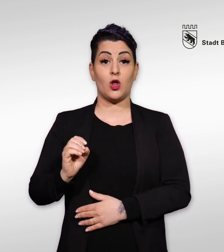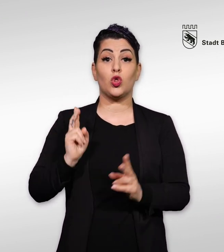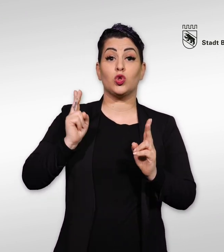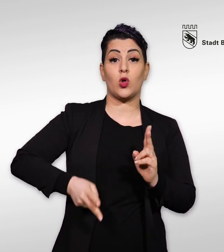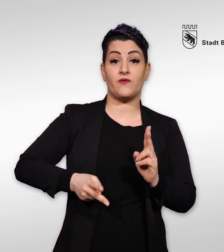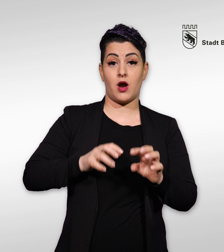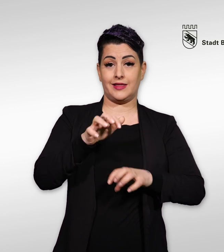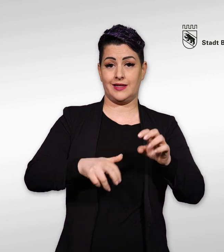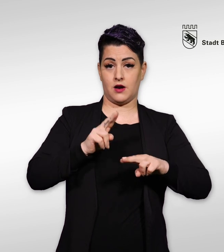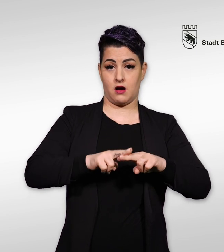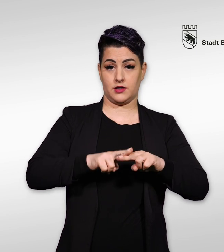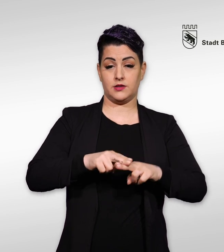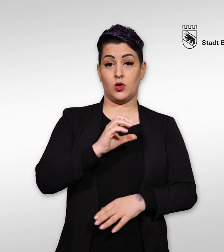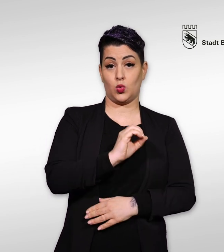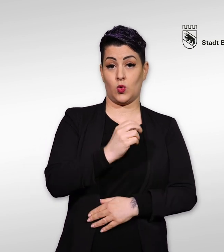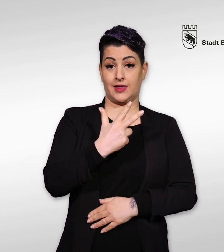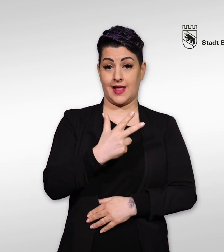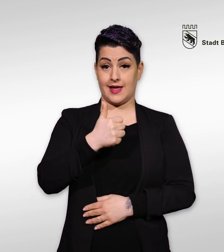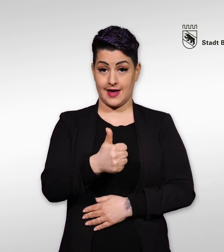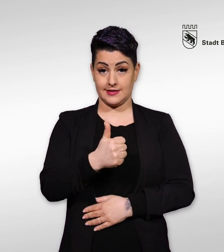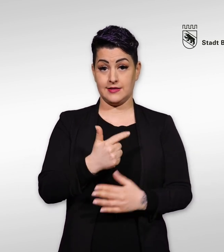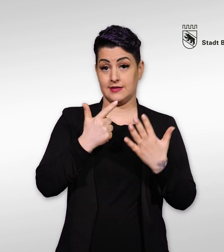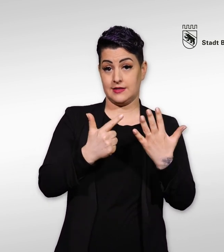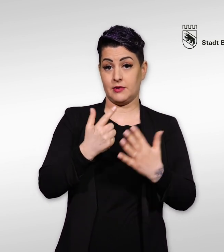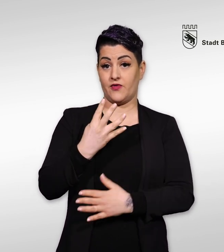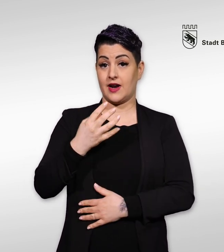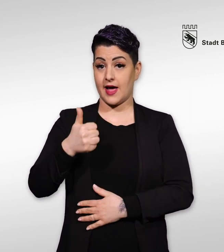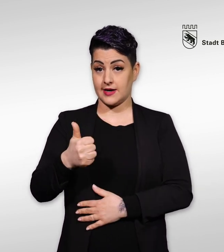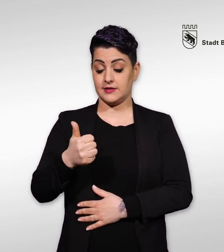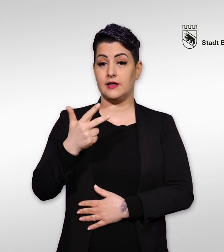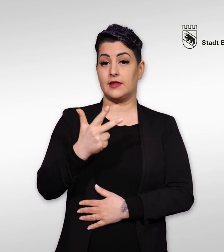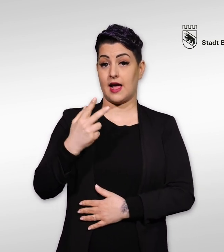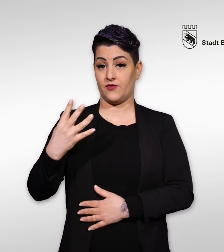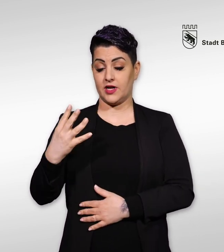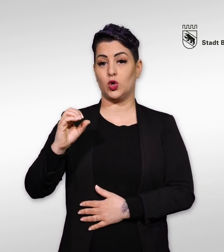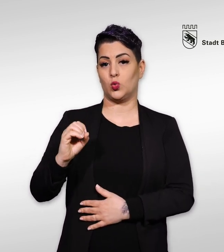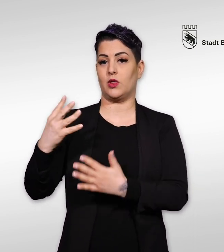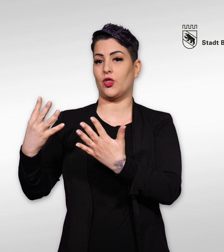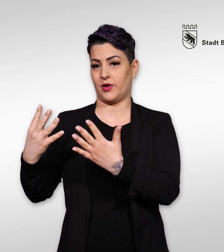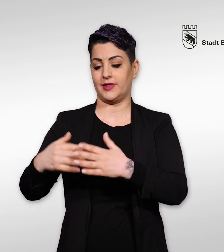Notfalltierarzt 031 741 34 09